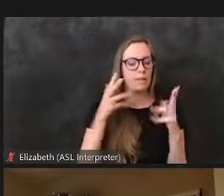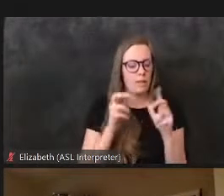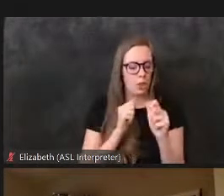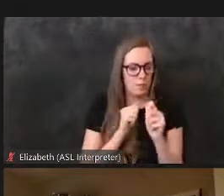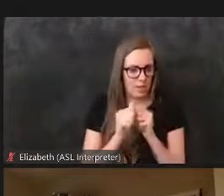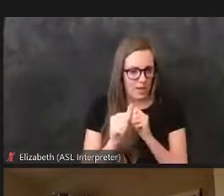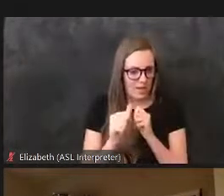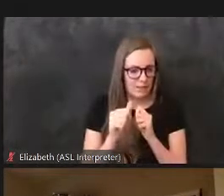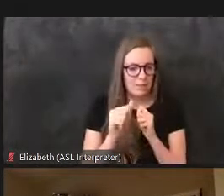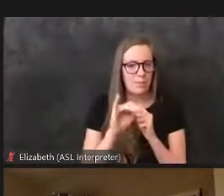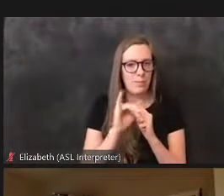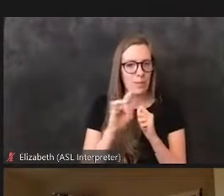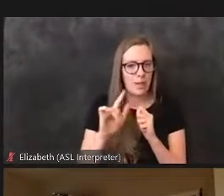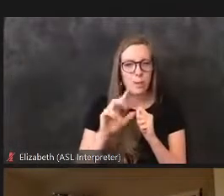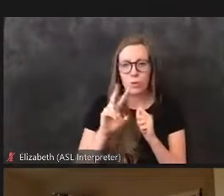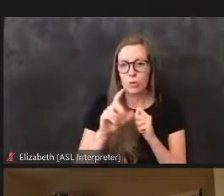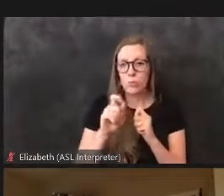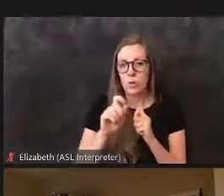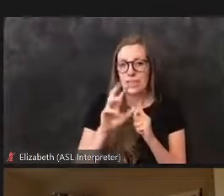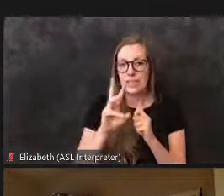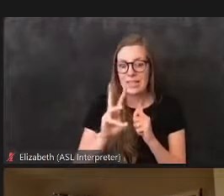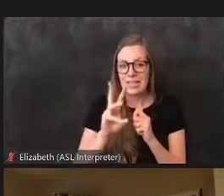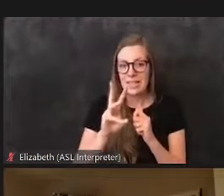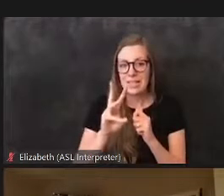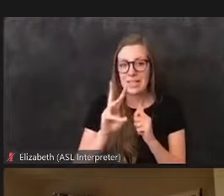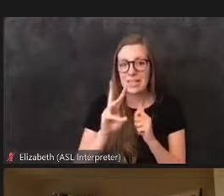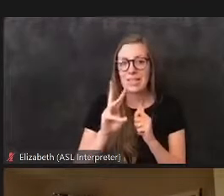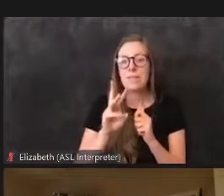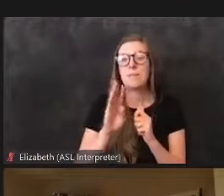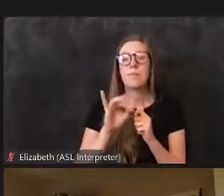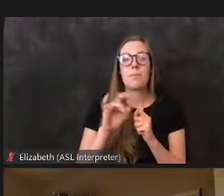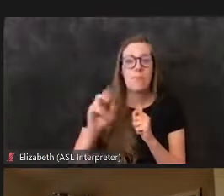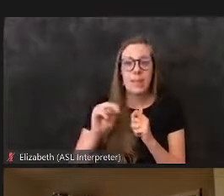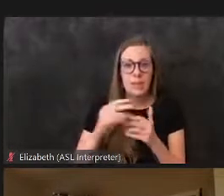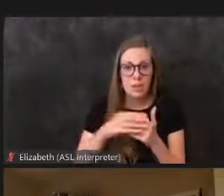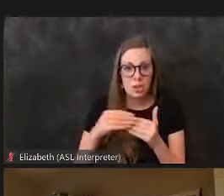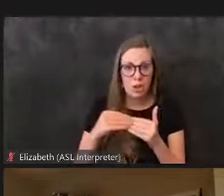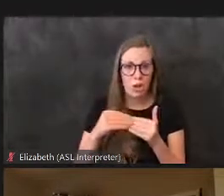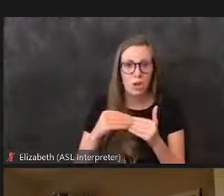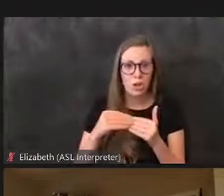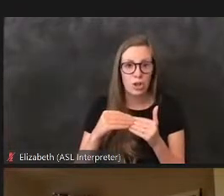Tenemos ese propuesta de ley de auxilio sin versión para que las personas que